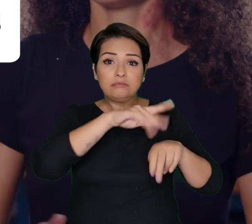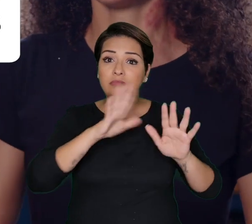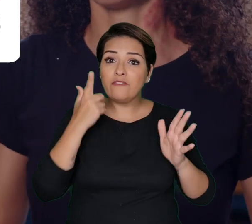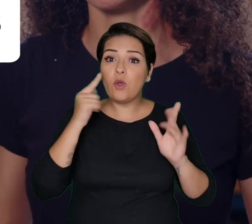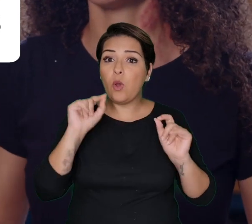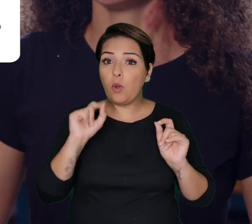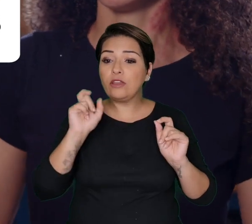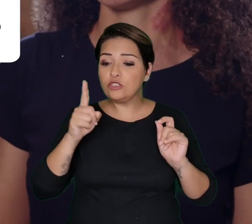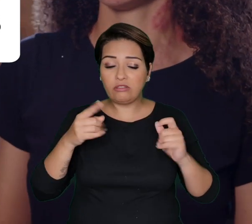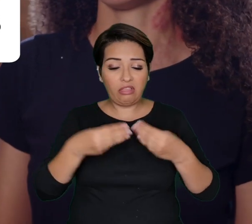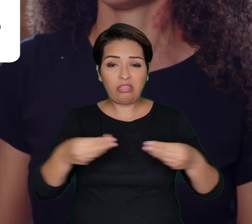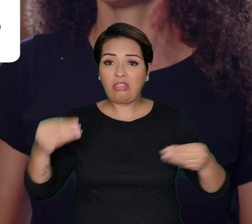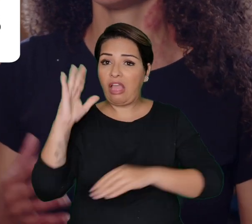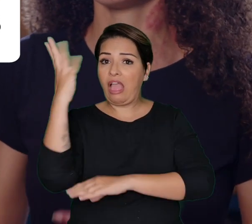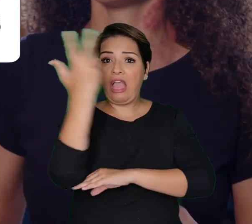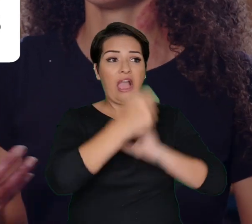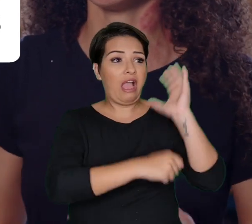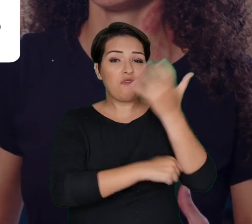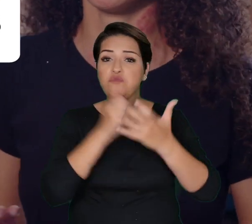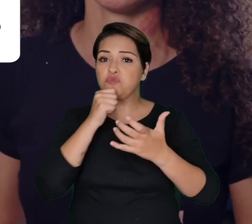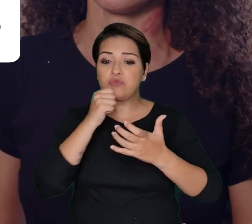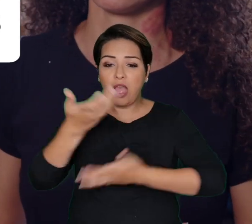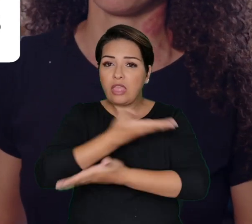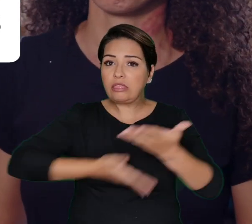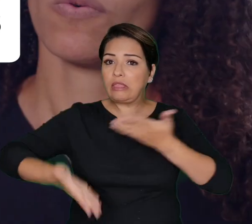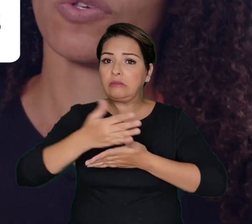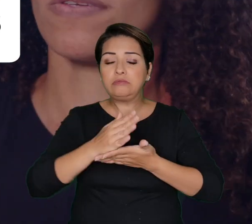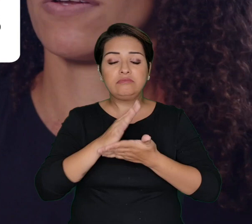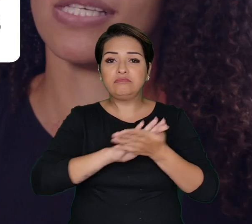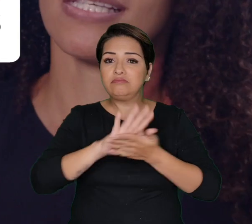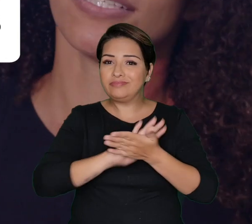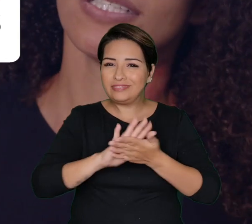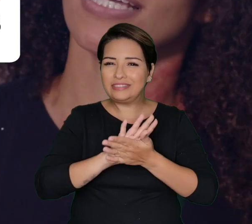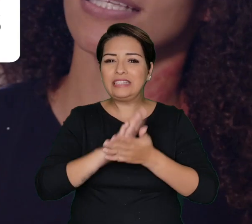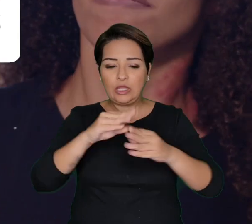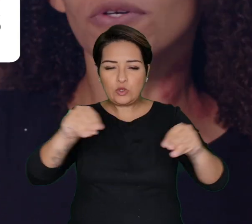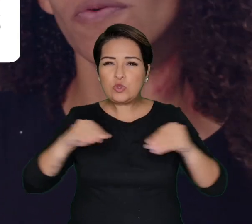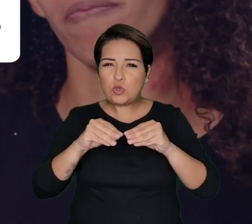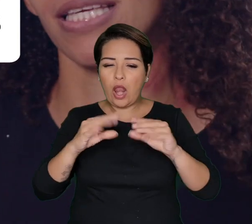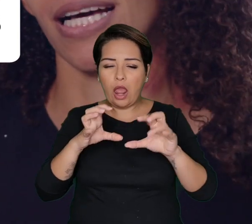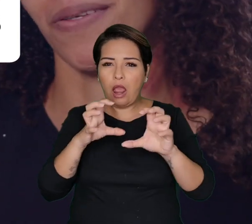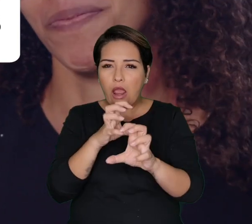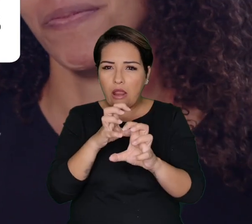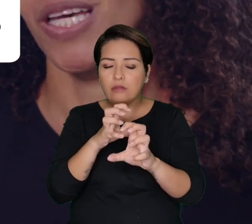é um gramado e as árvores. Não têm outro tipo de interação. O solo da nossa cidade inteira está muito compactado.